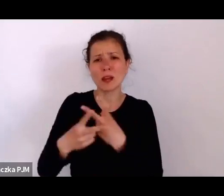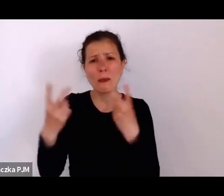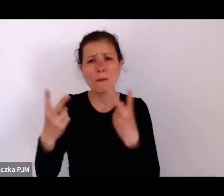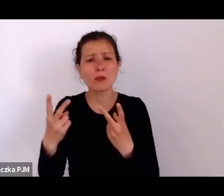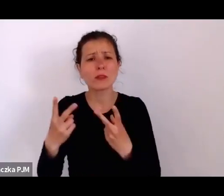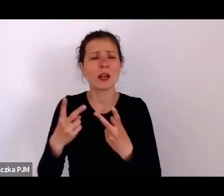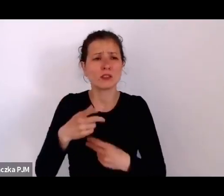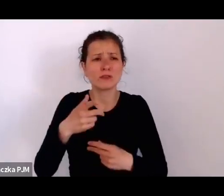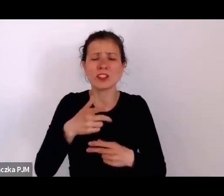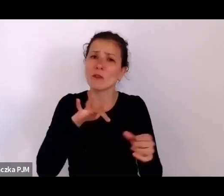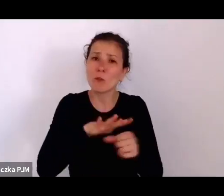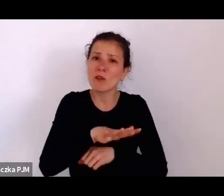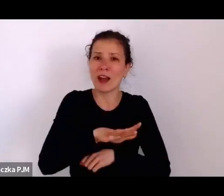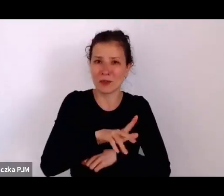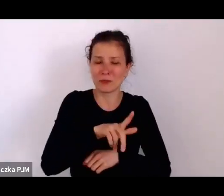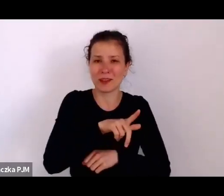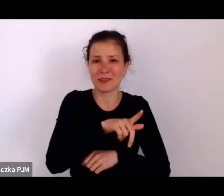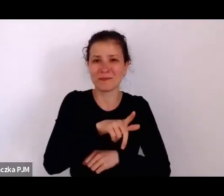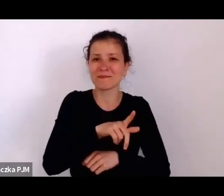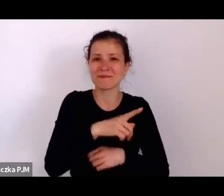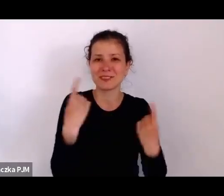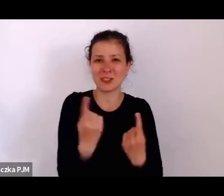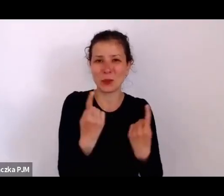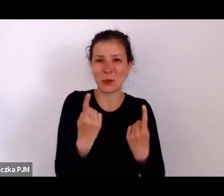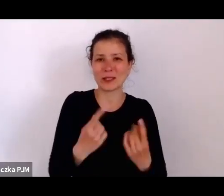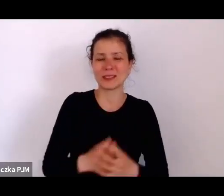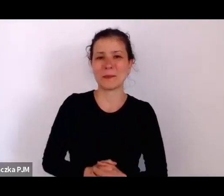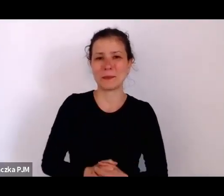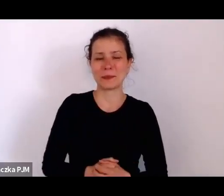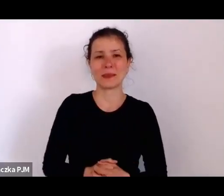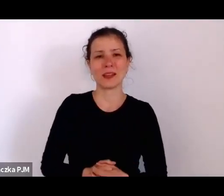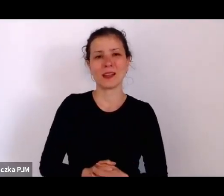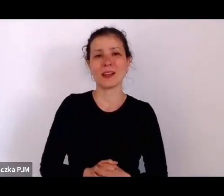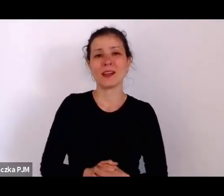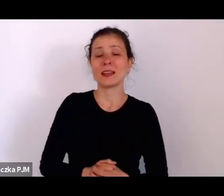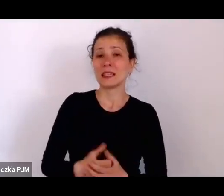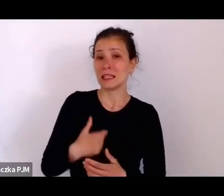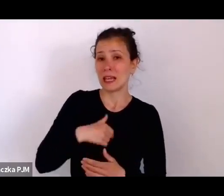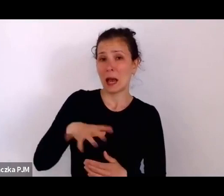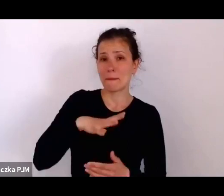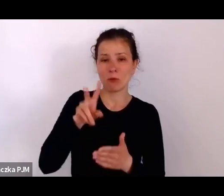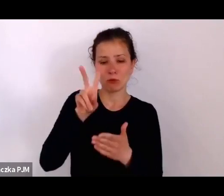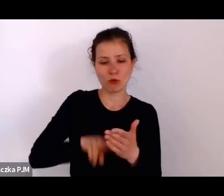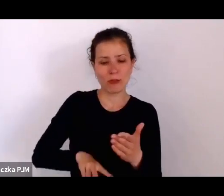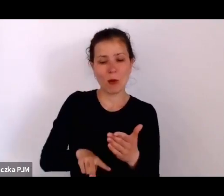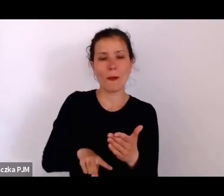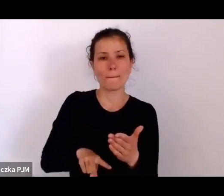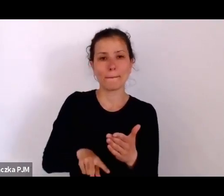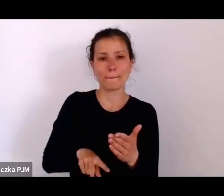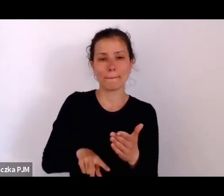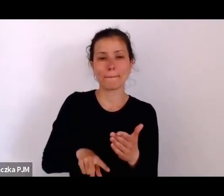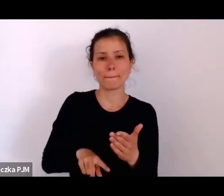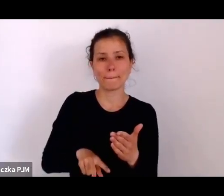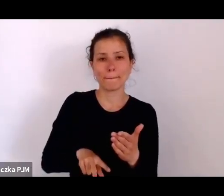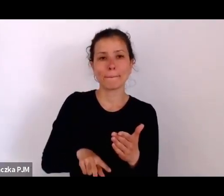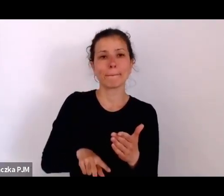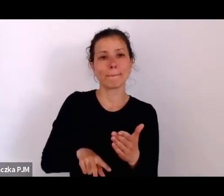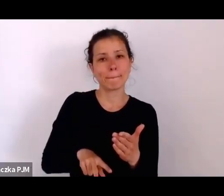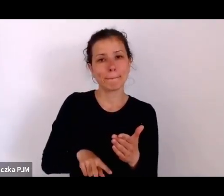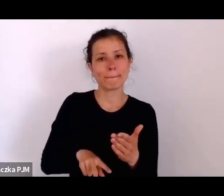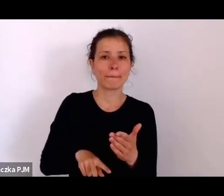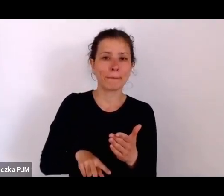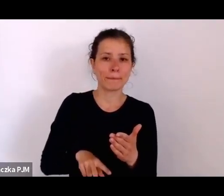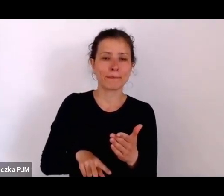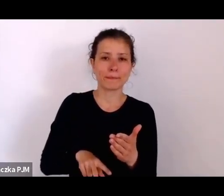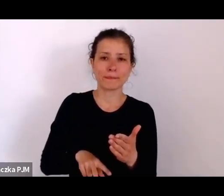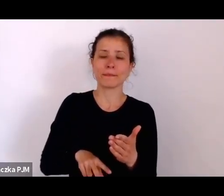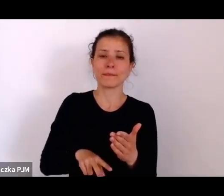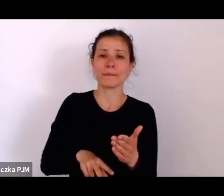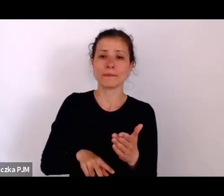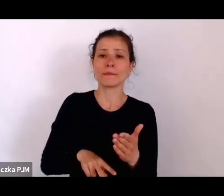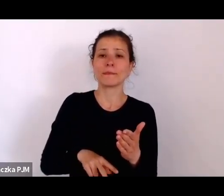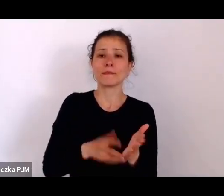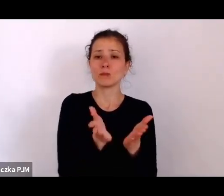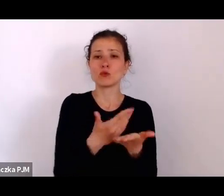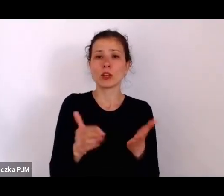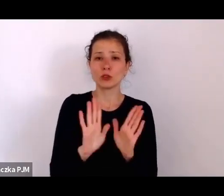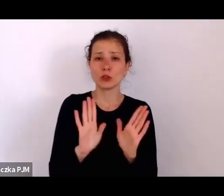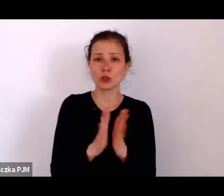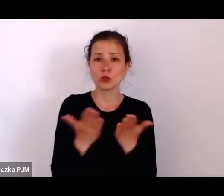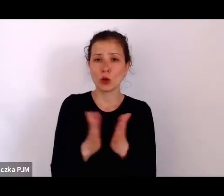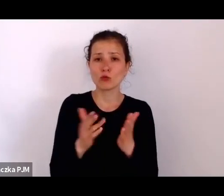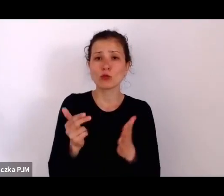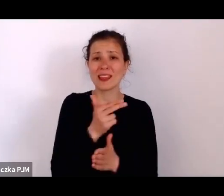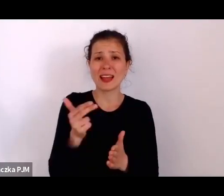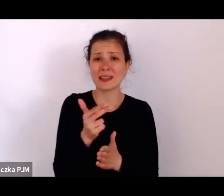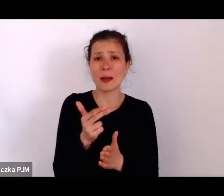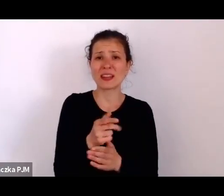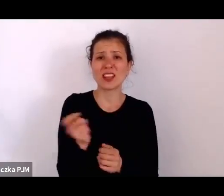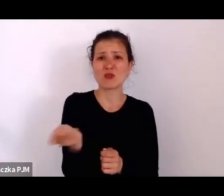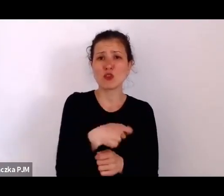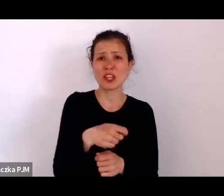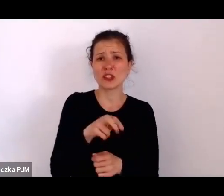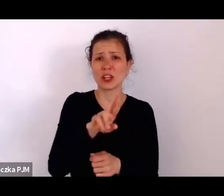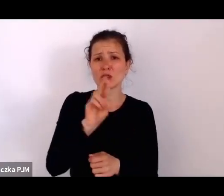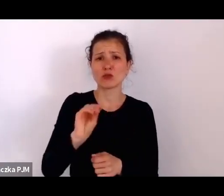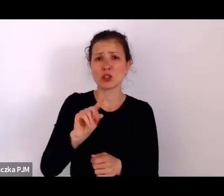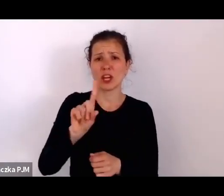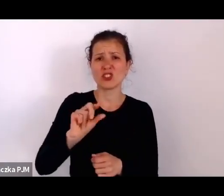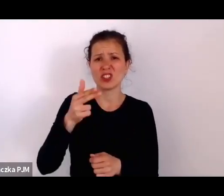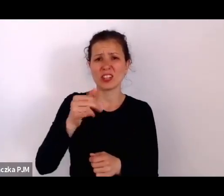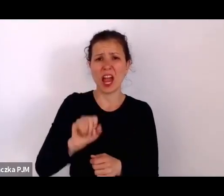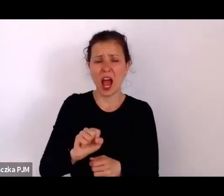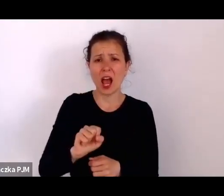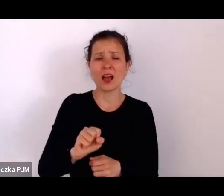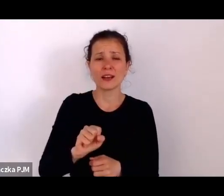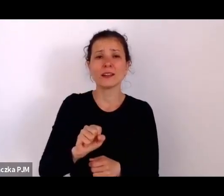i tutaj kiedy czytałam właśnie część książki na temat rzeźni na temat dyskusji i ostatecznie ustawodawstwa